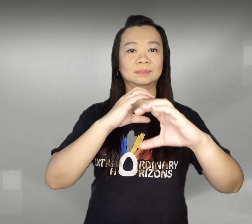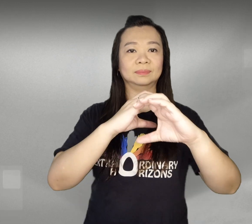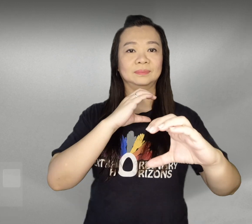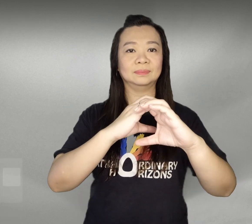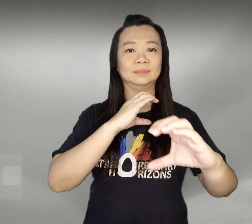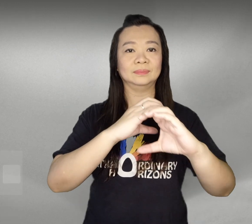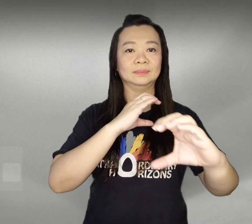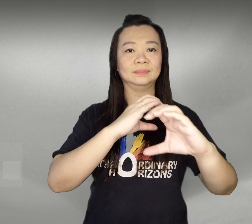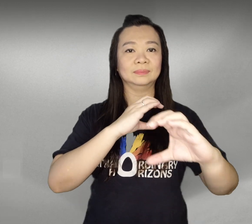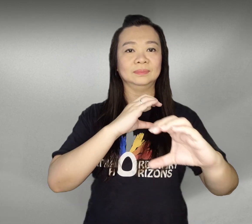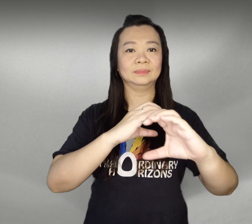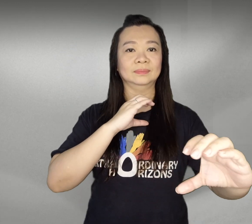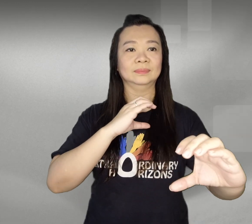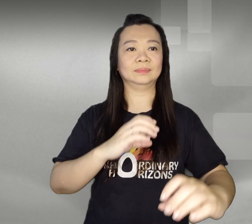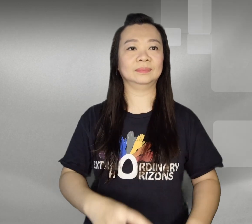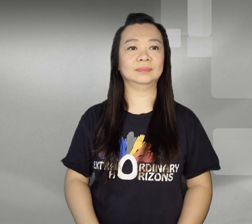CAR (VAR. 2; SEE2)